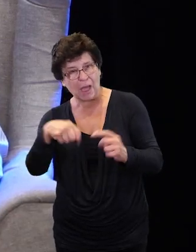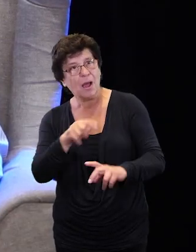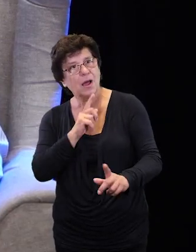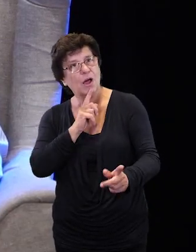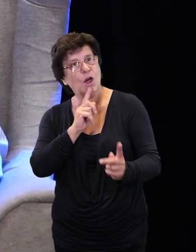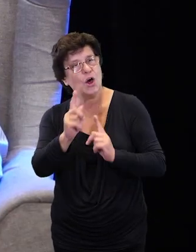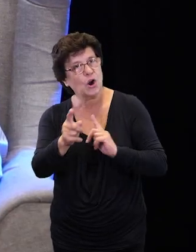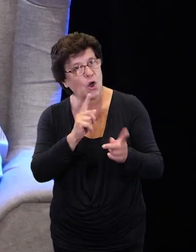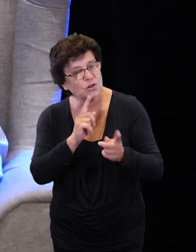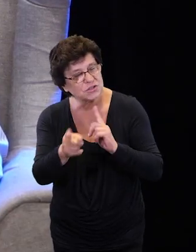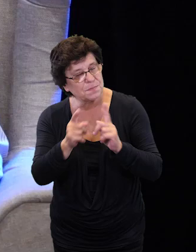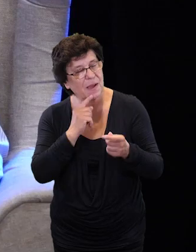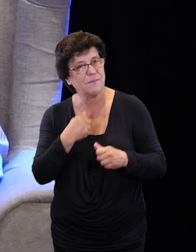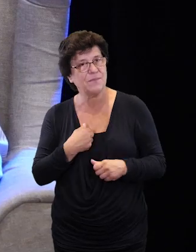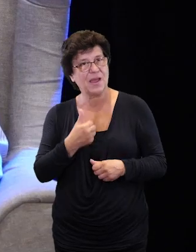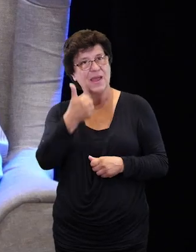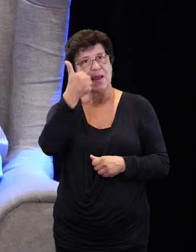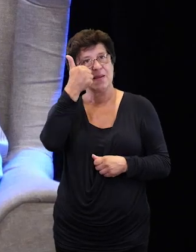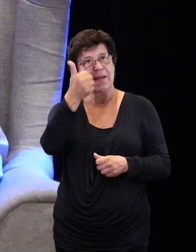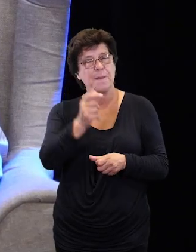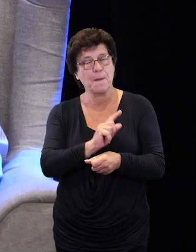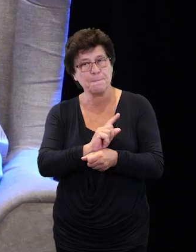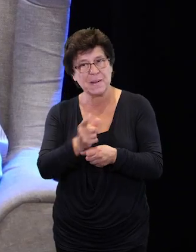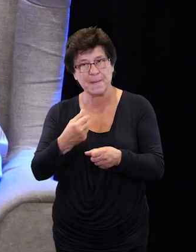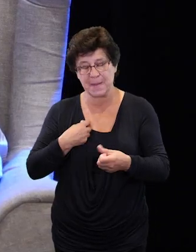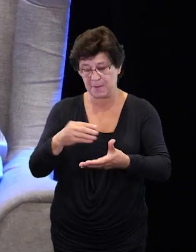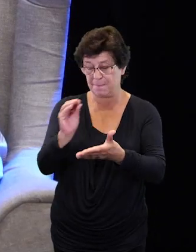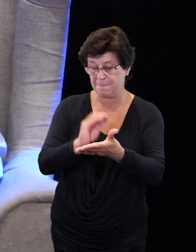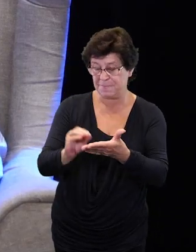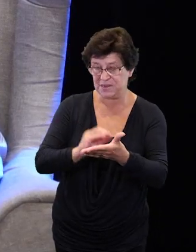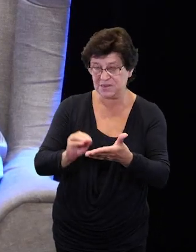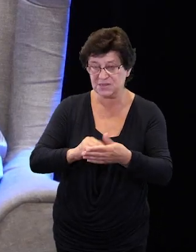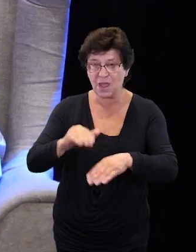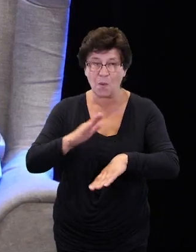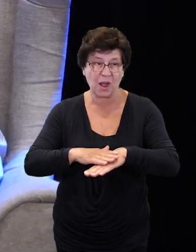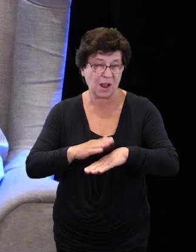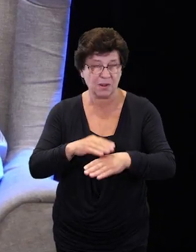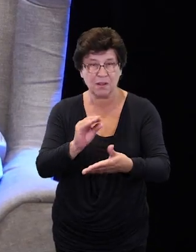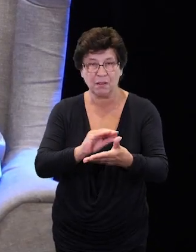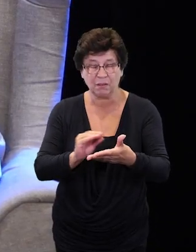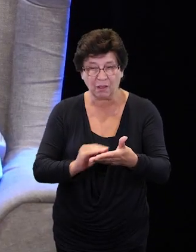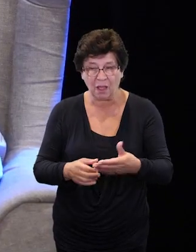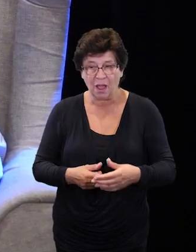Potem przez minutę pisałem receptę, dałem mu do ręki, proszę bardzo. A tak muszę siedzieć i pisać.